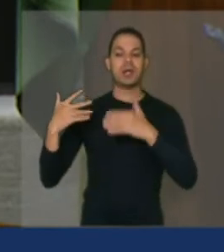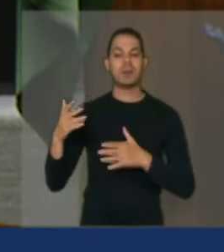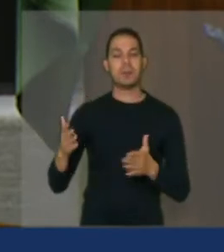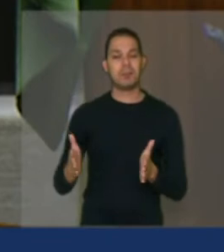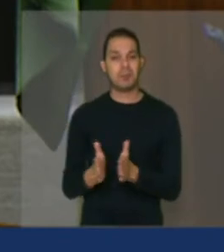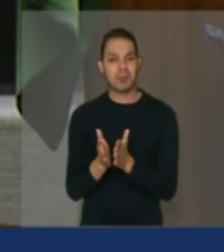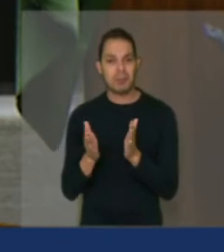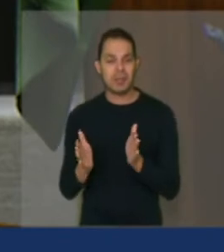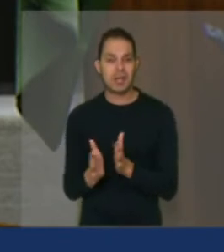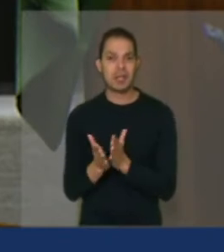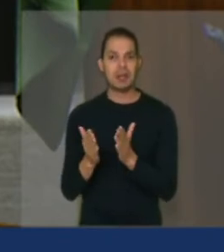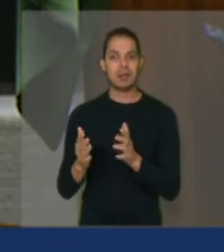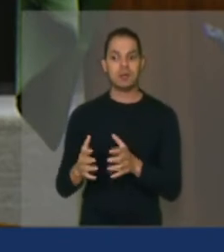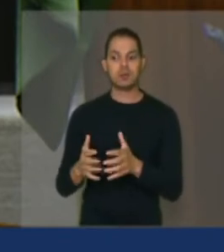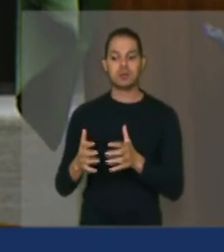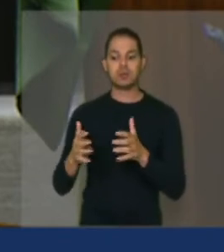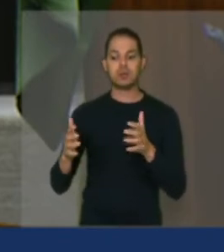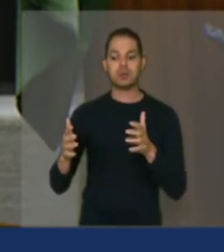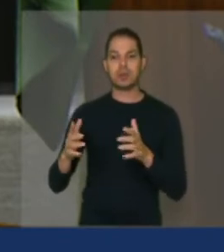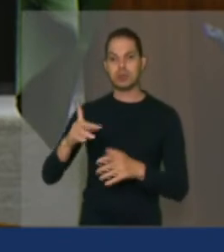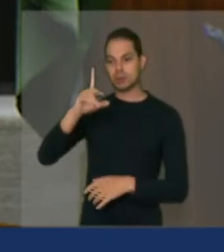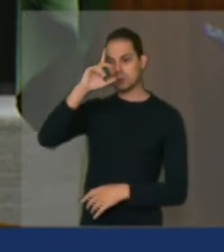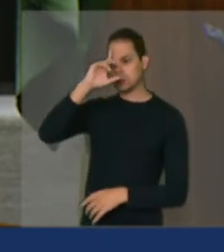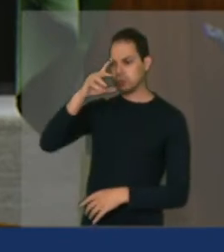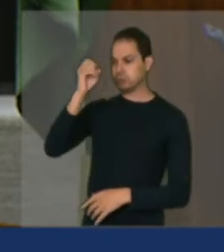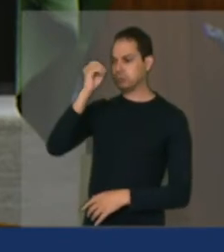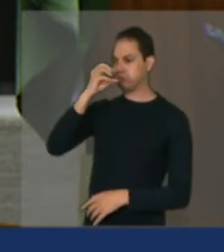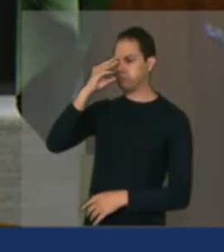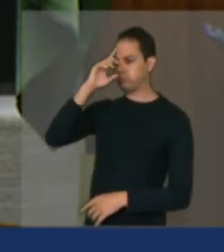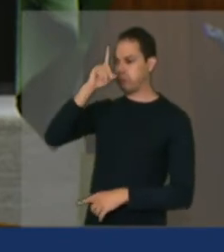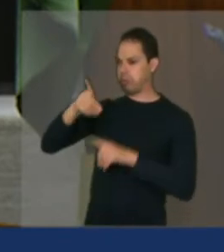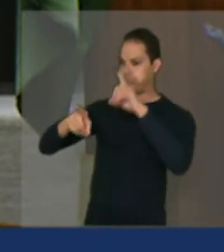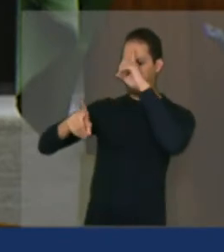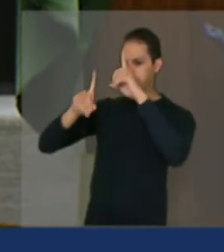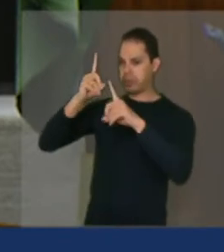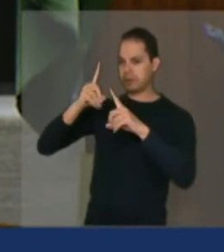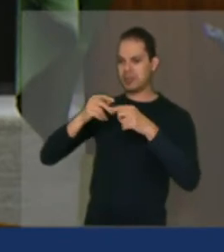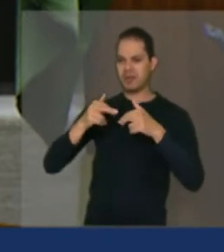ALAVANCAM A POBREZA, O AUTORITARISMO E OUTRAS SITUAÇÕES QUE, INFELIZMENTE, O BRASIL INCLUSIVE ESTÁ A